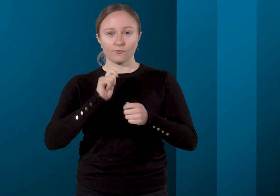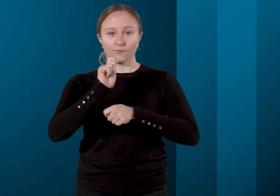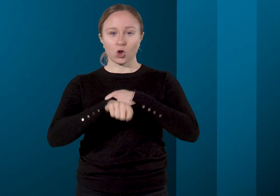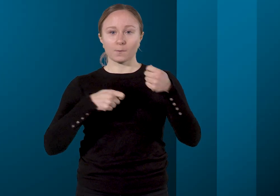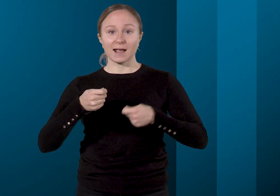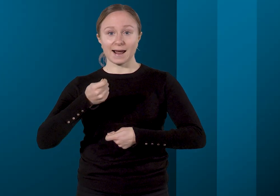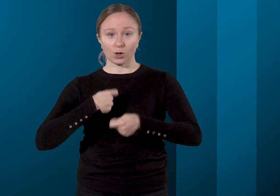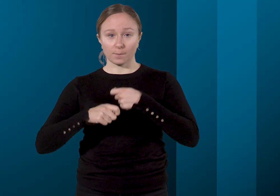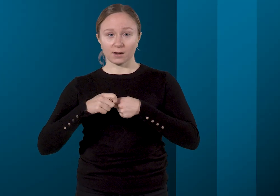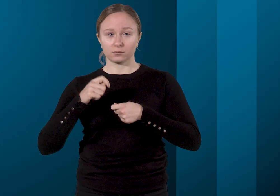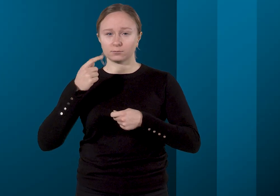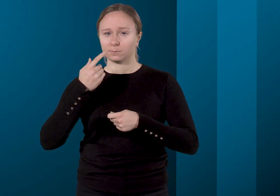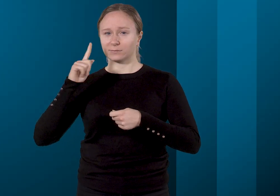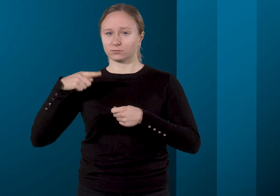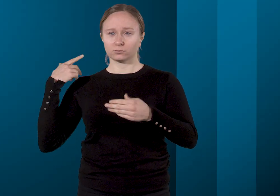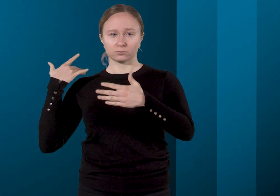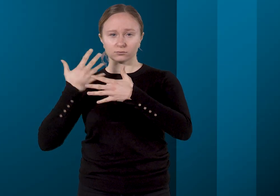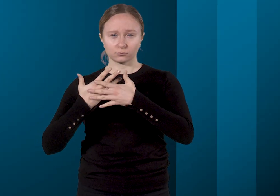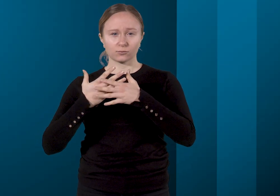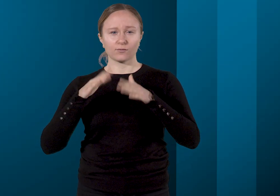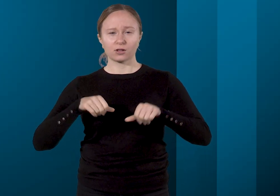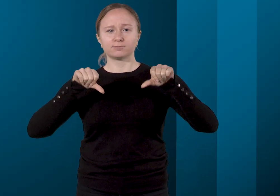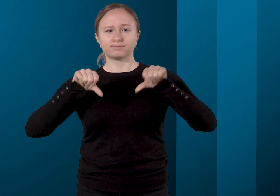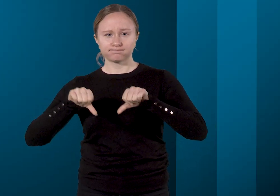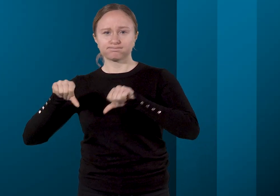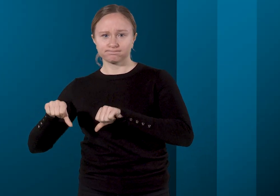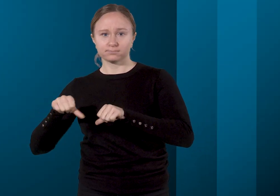Förbundets ekonomi har försämrats de senaste åren -